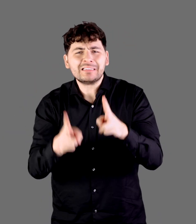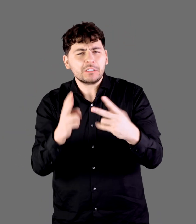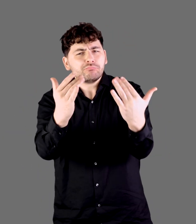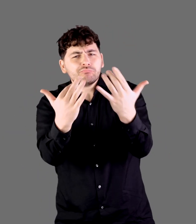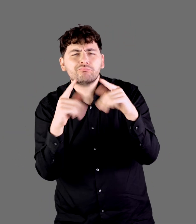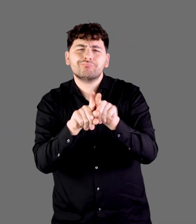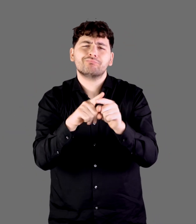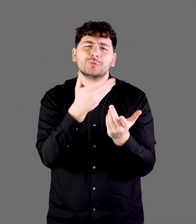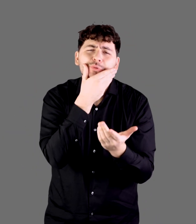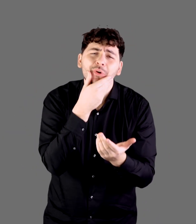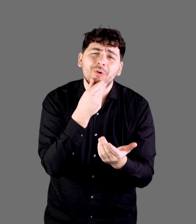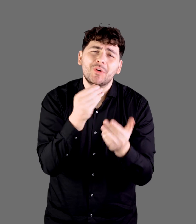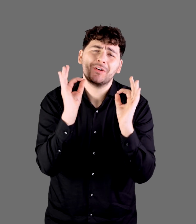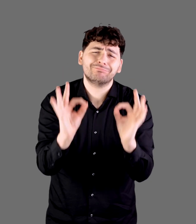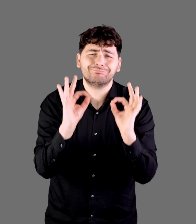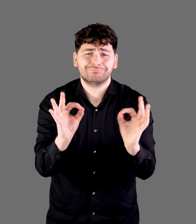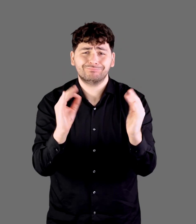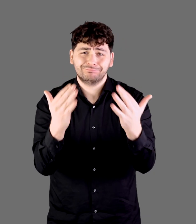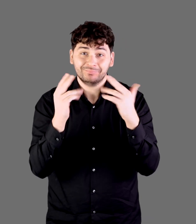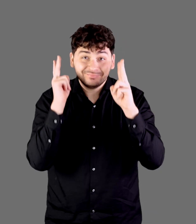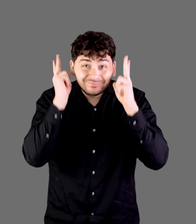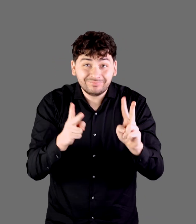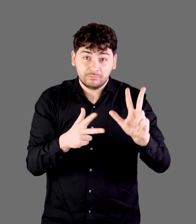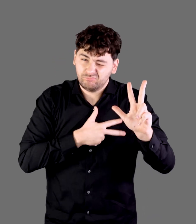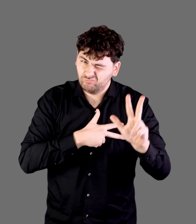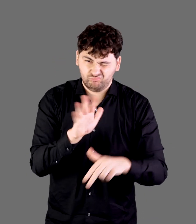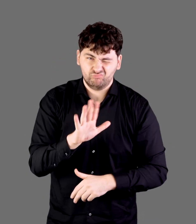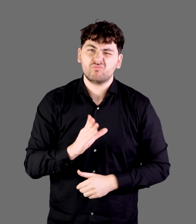Dieses nahezu idyllisch wirkende Bild lässt nicht im Ansatz erahnen,